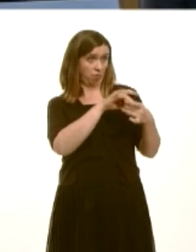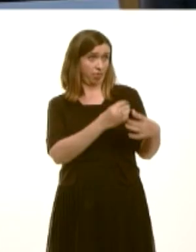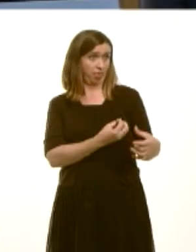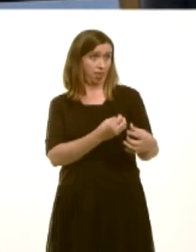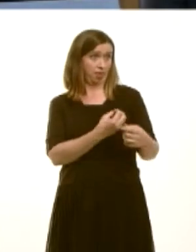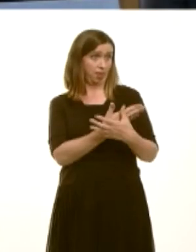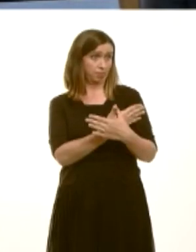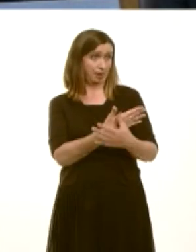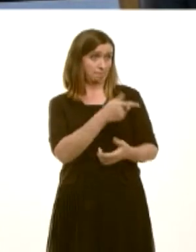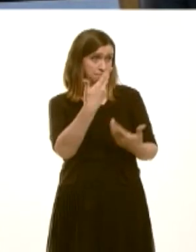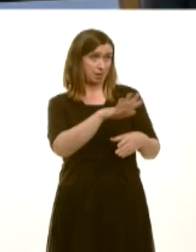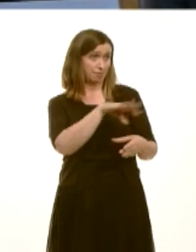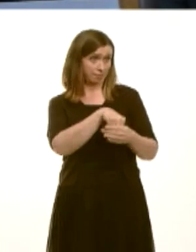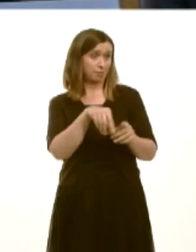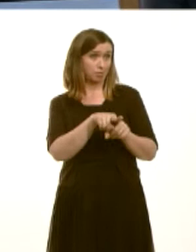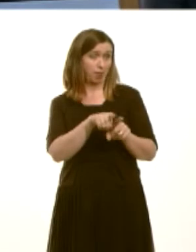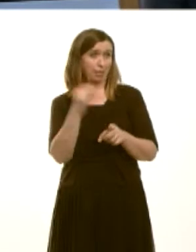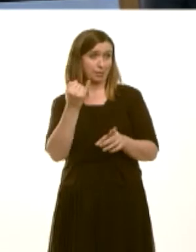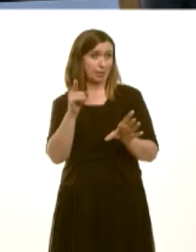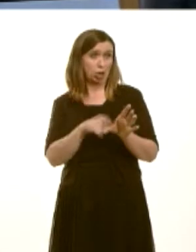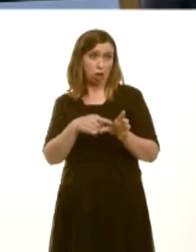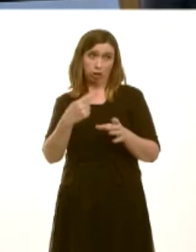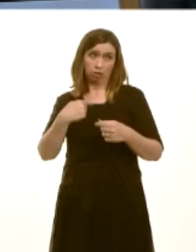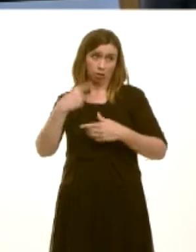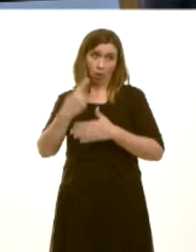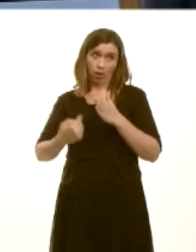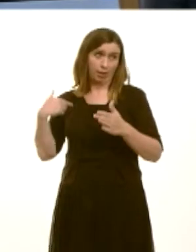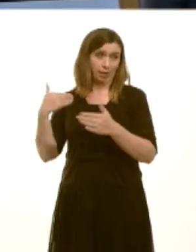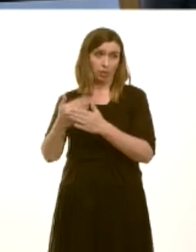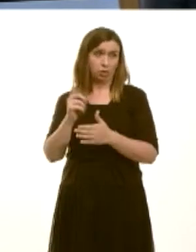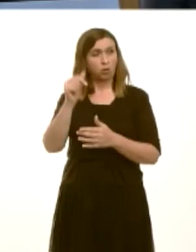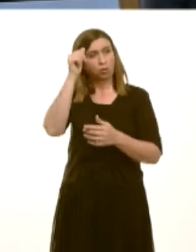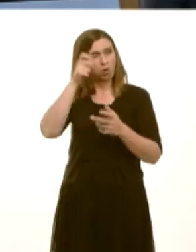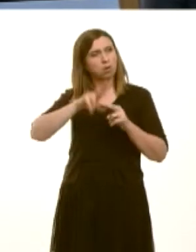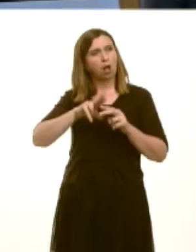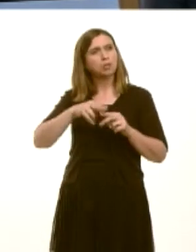Beth sydd wedi digwydd? Yn gyntaf, wrth gwrs, mae gennym drÍn syín rhedeg bob dwy awr